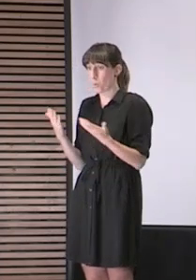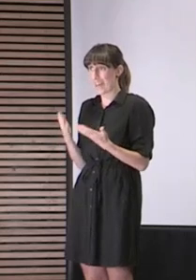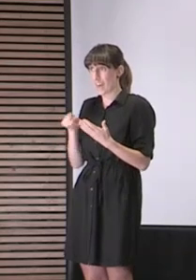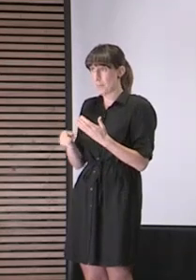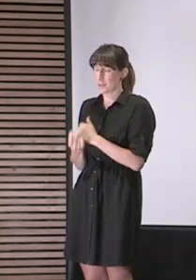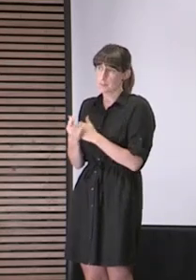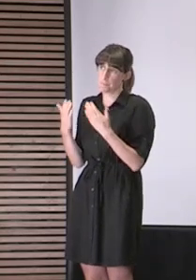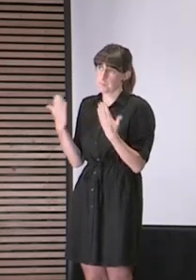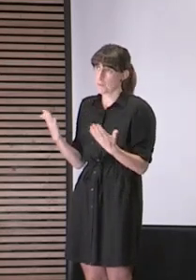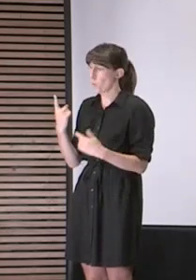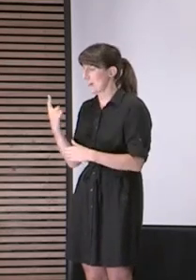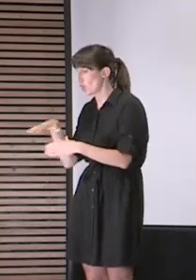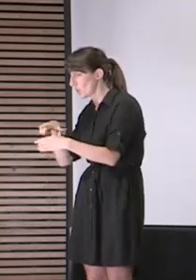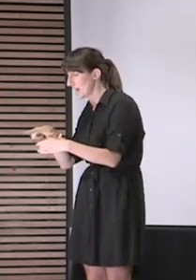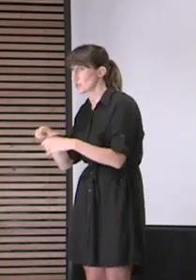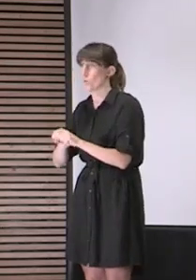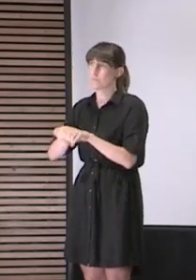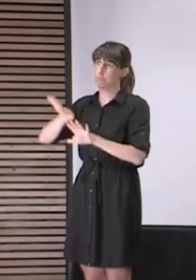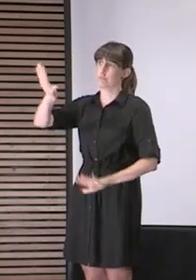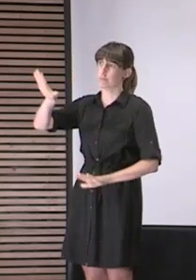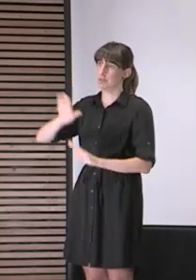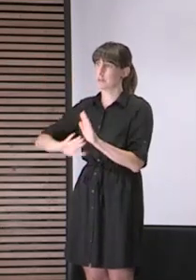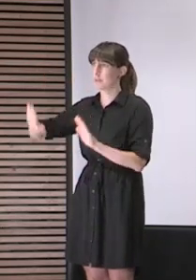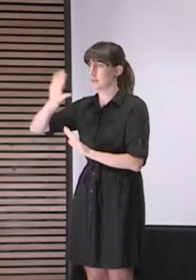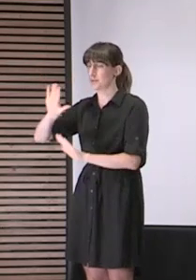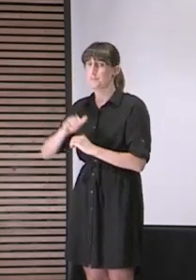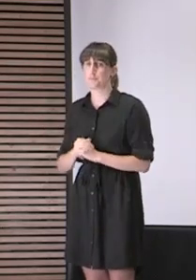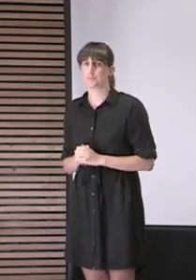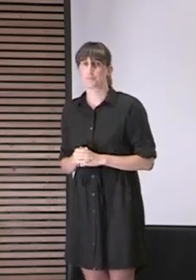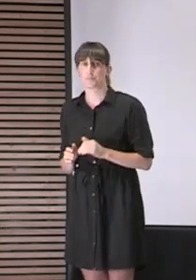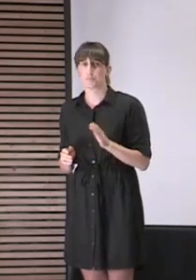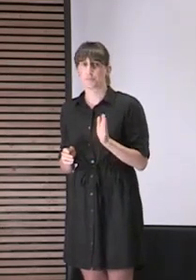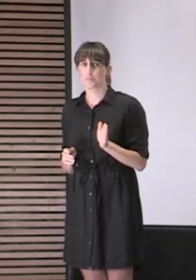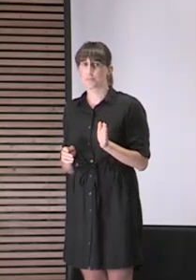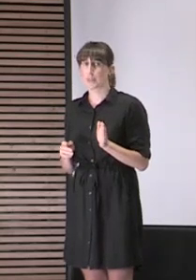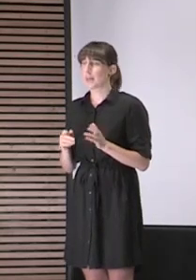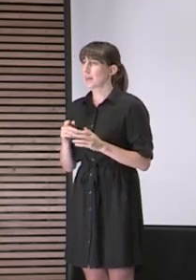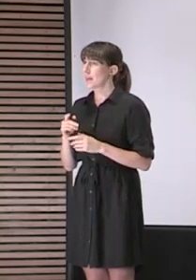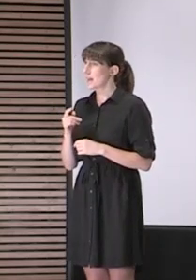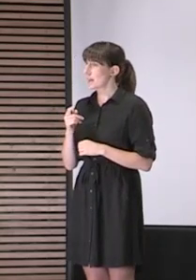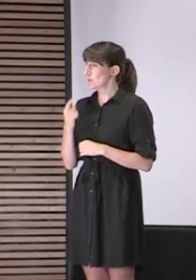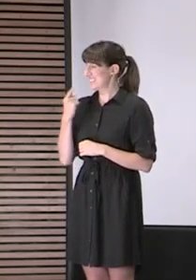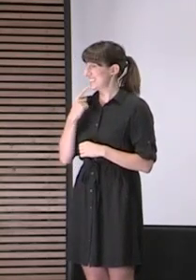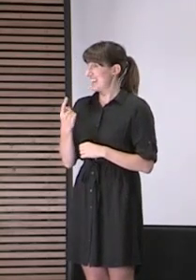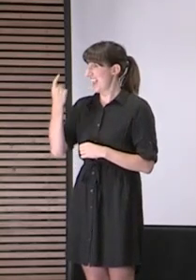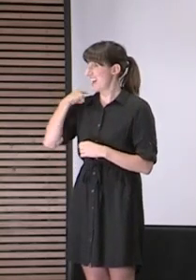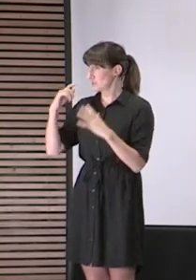una buena proporción bien podría ser la transmisión comunitaria. Lo importante es